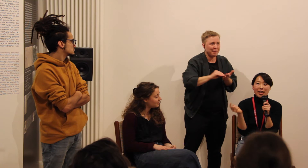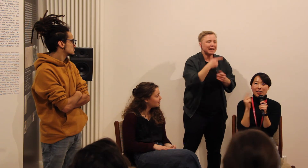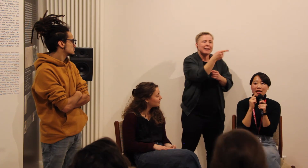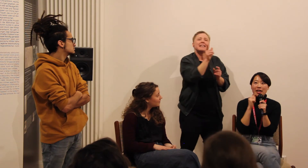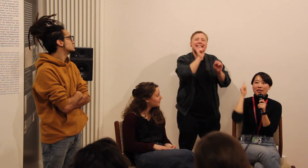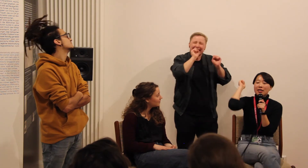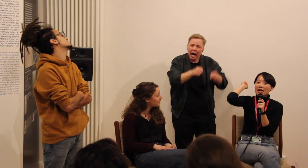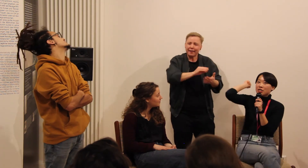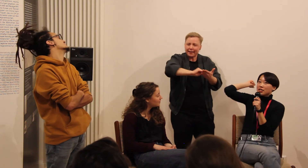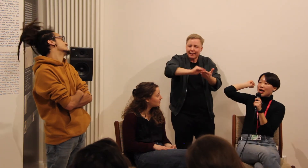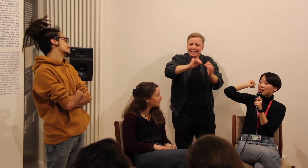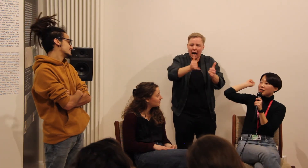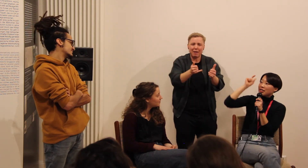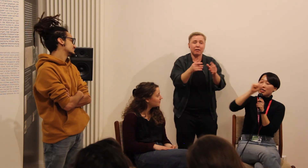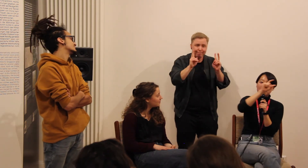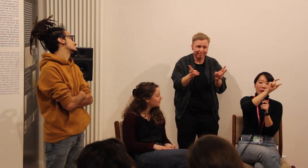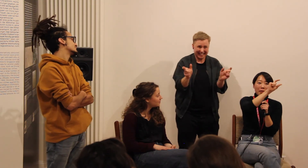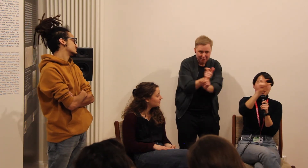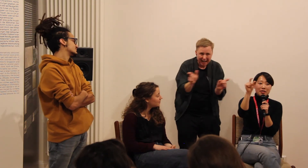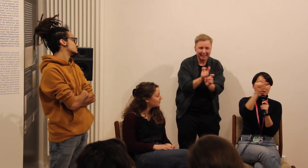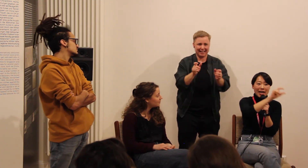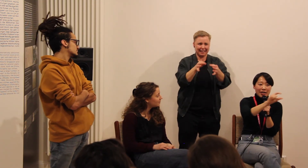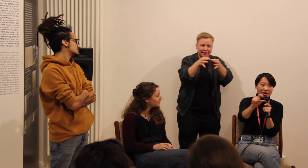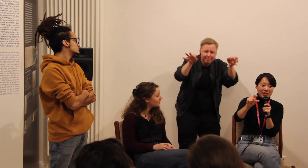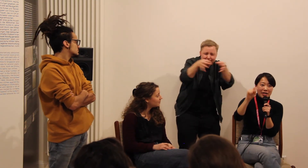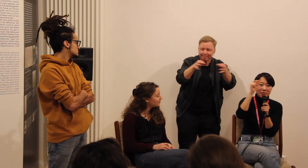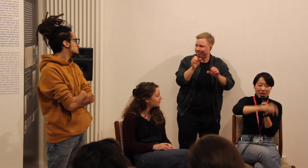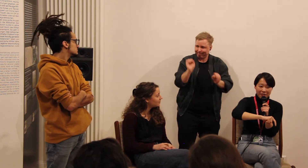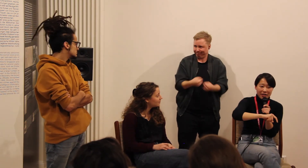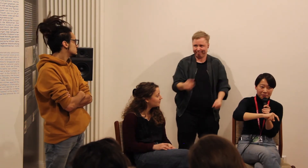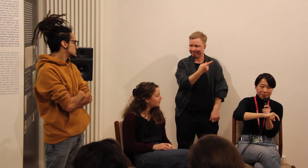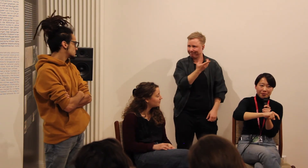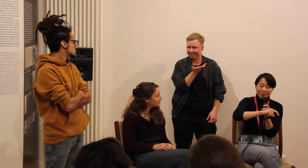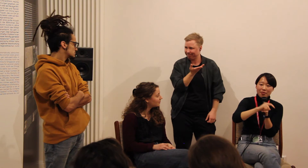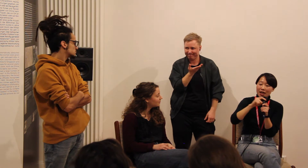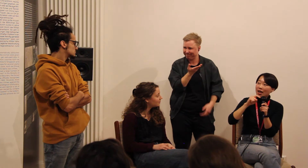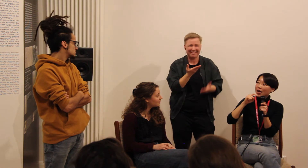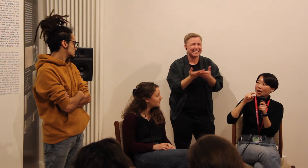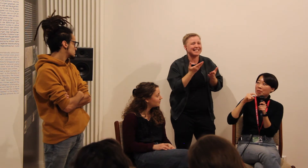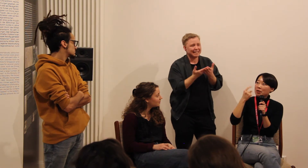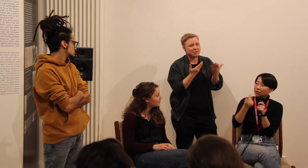Und deshalb habe ich das Tagebuch meiner Mutter in dem Film eingefügt.